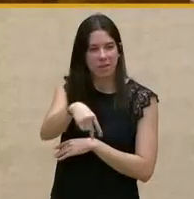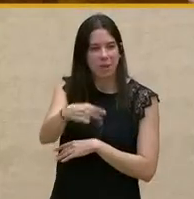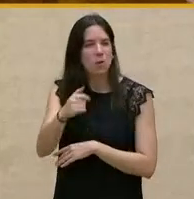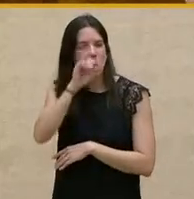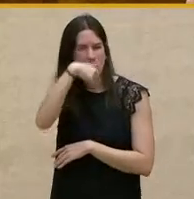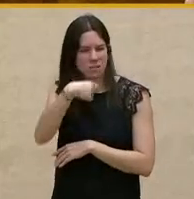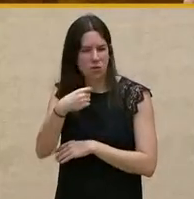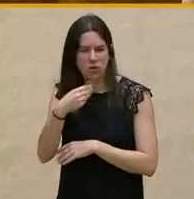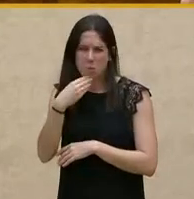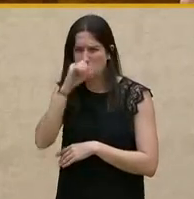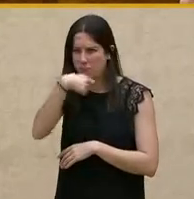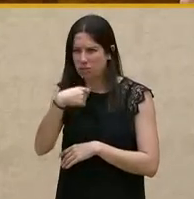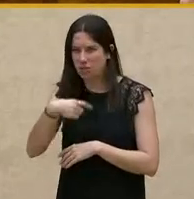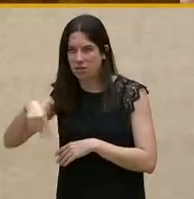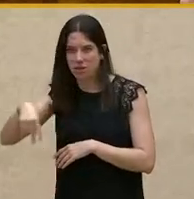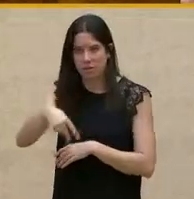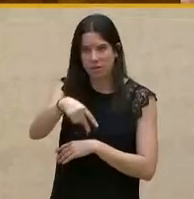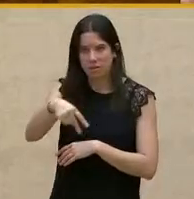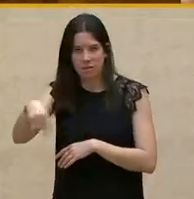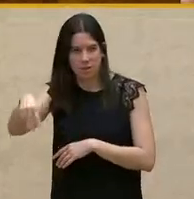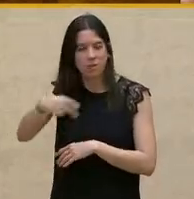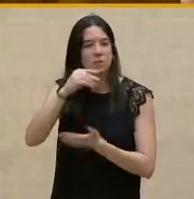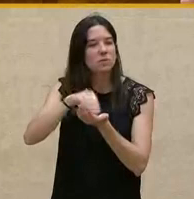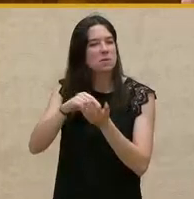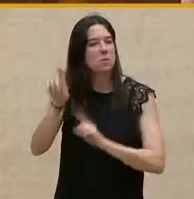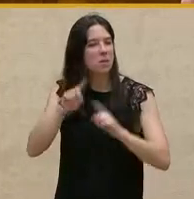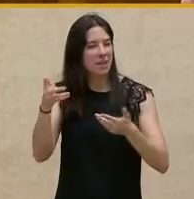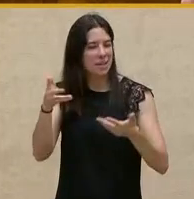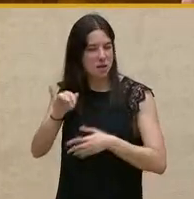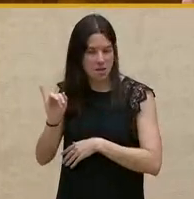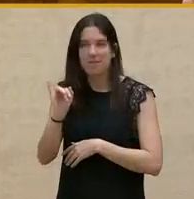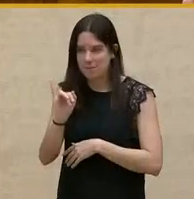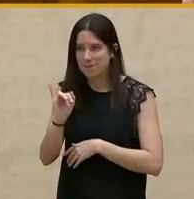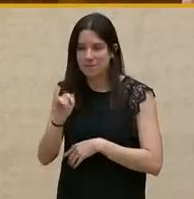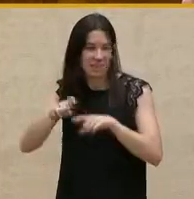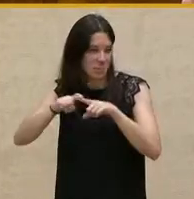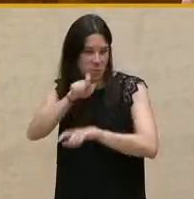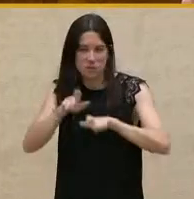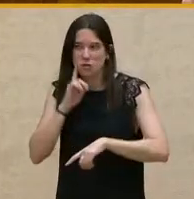las personas sordas: que van deambulando por problemas de equilibrio que tienen.